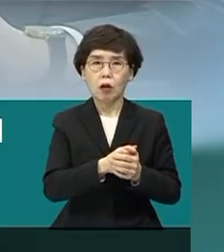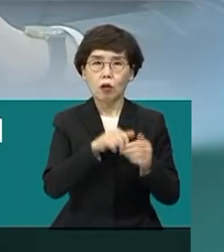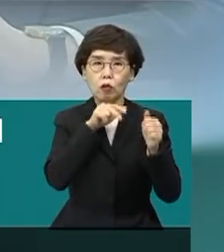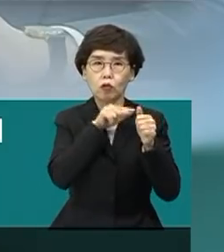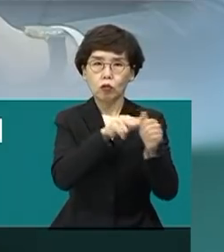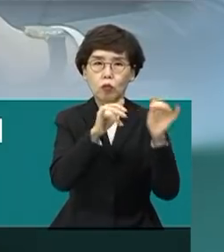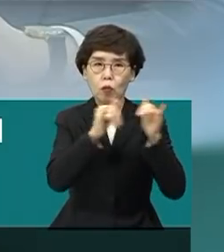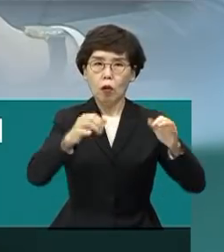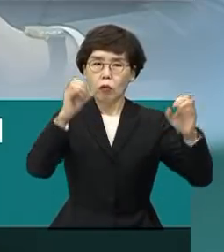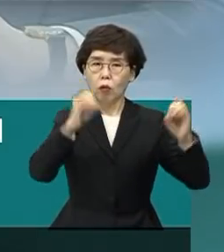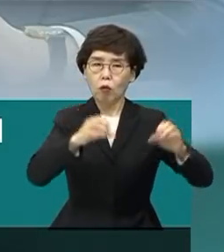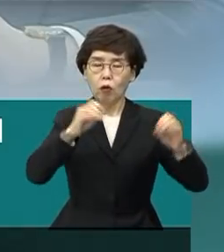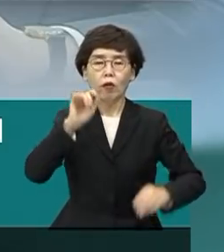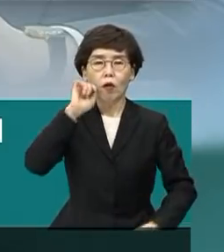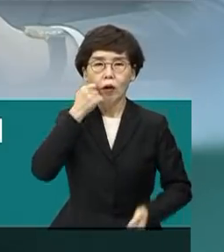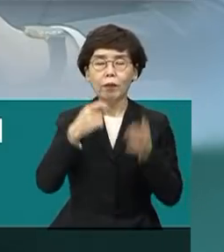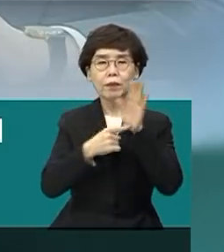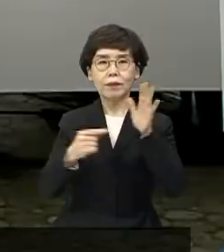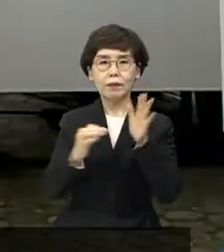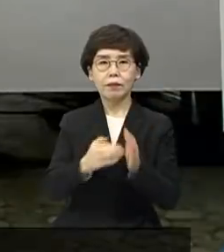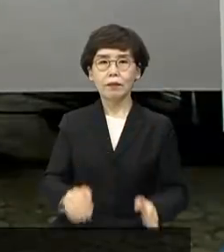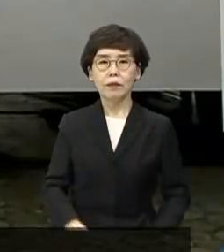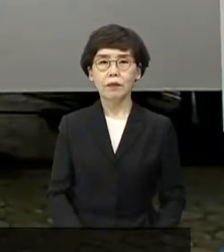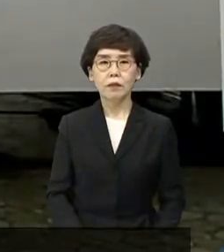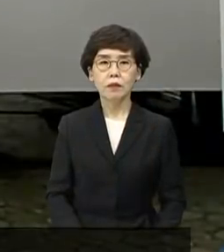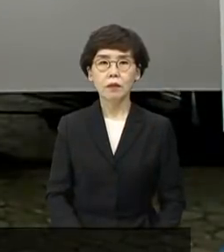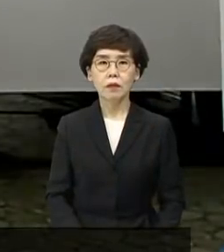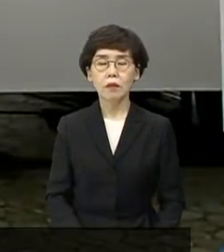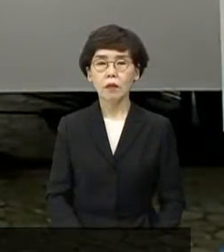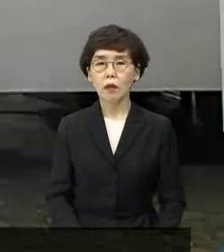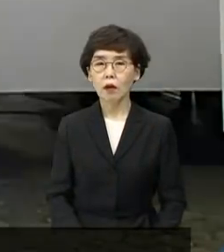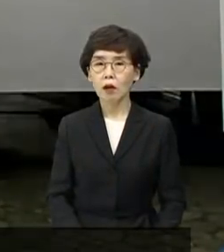토론은 어렵다고 선을 그었습니다. 유수영 기자입니다.